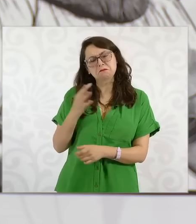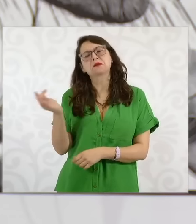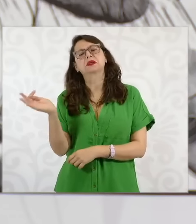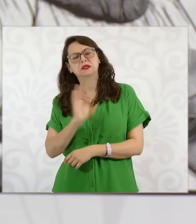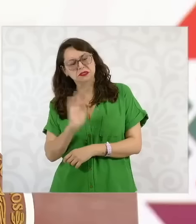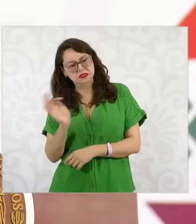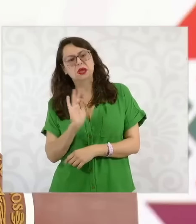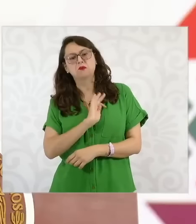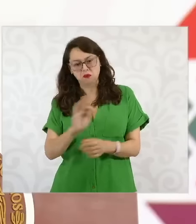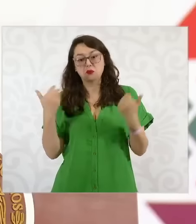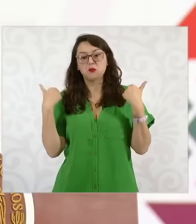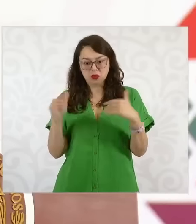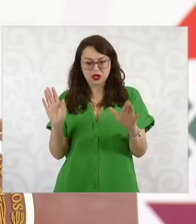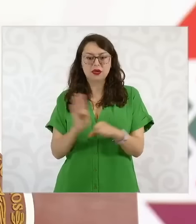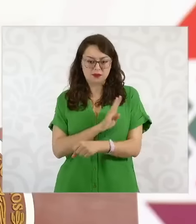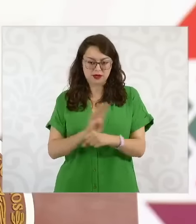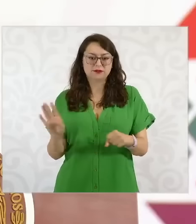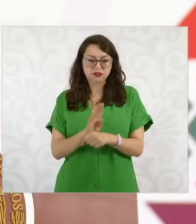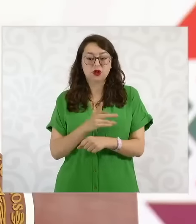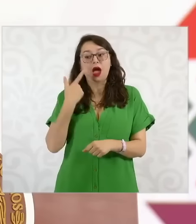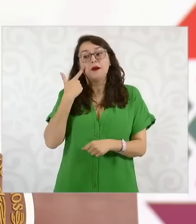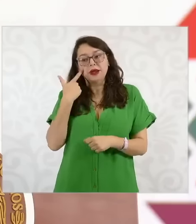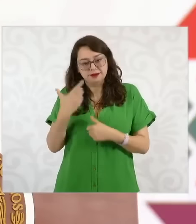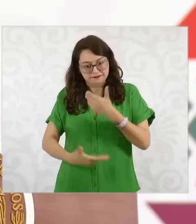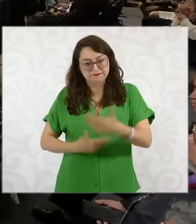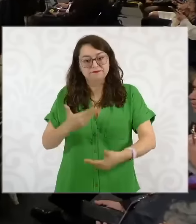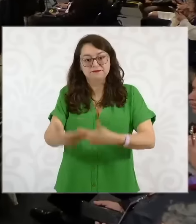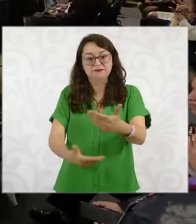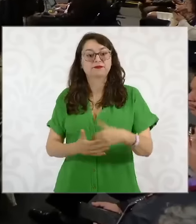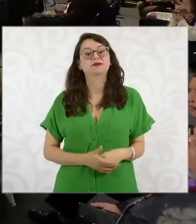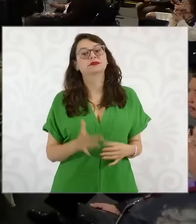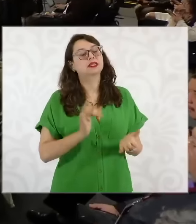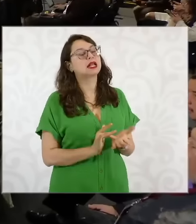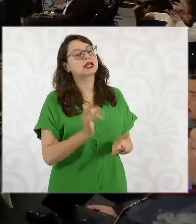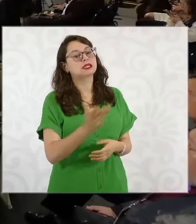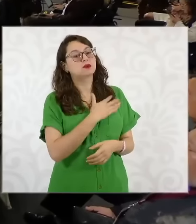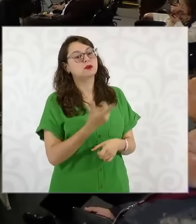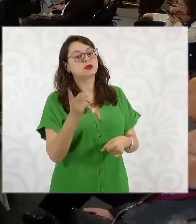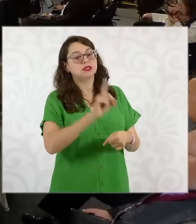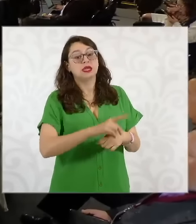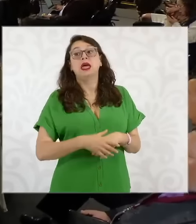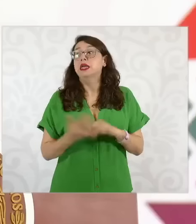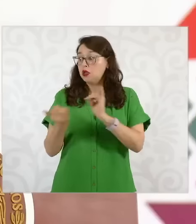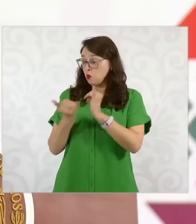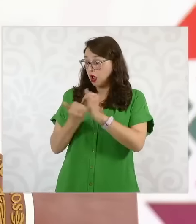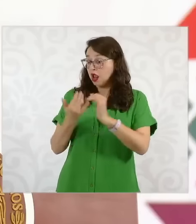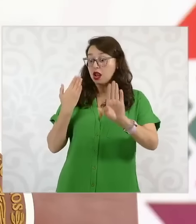bueno para México en general, pero hay que ver las condiciones como quiera. Muchas gracias. Buen día a todas y todos. Está también el Mundial Femenil, creo que es en el 31.